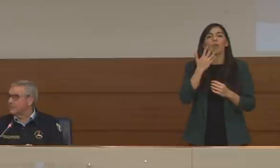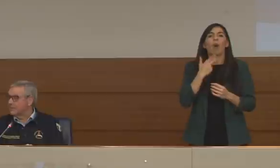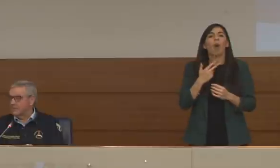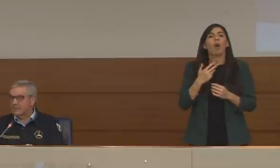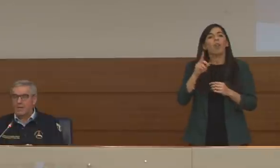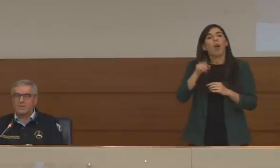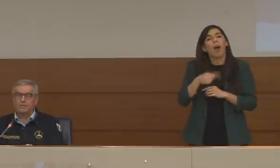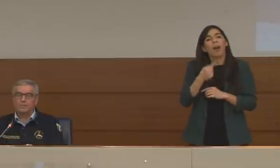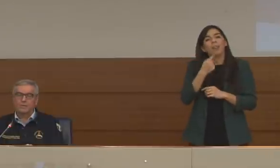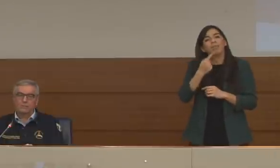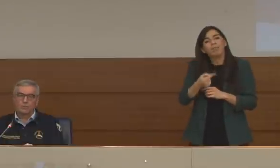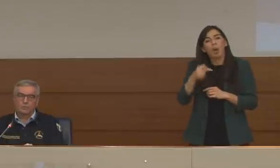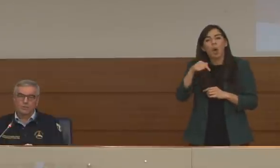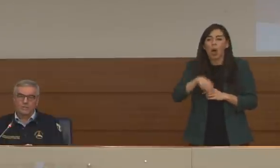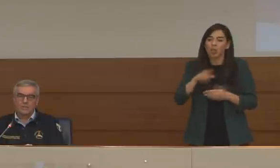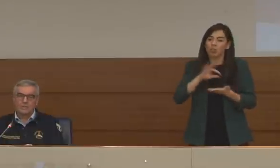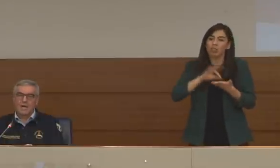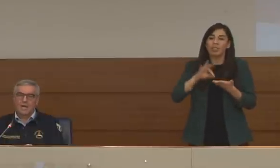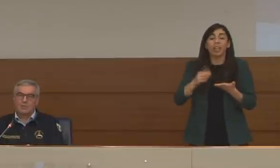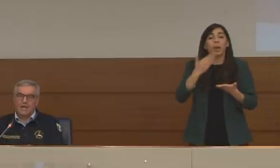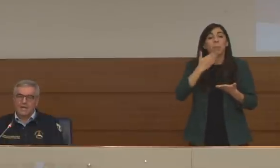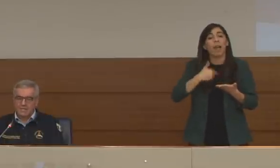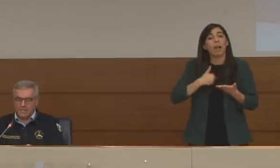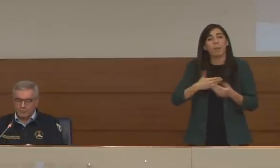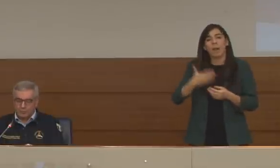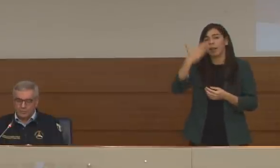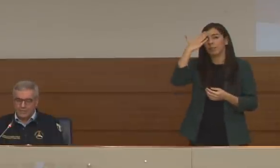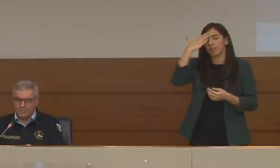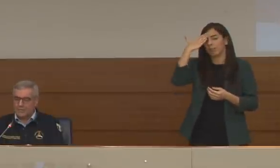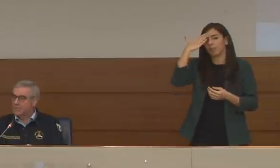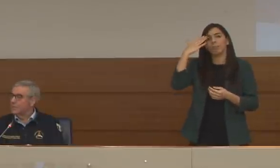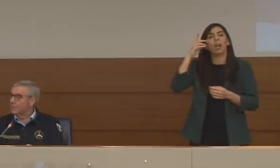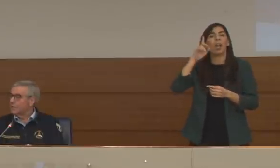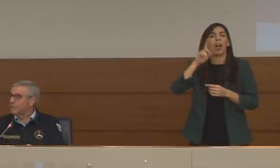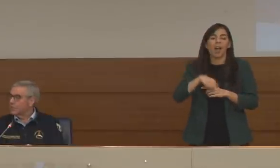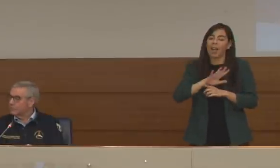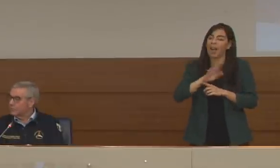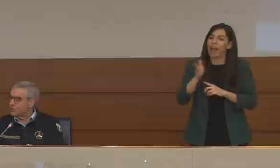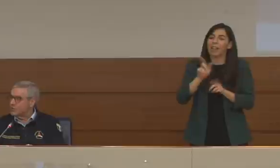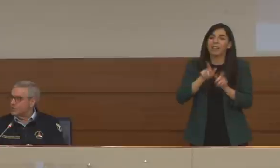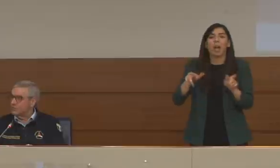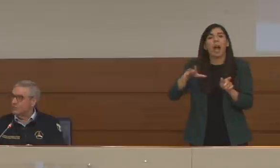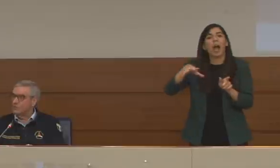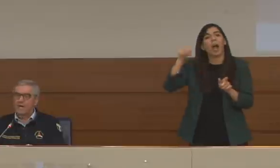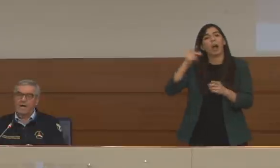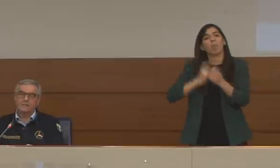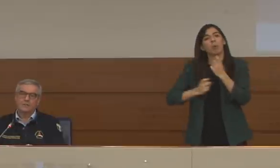indimenticabile, come per molti aquilani e abruzzesi. Ricorre l'undicesimo anno